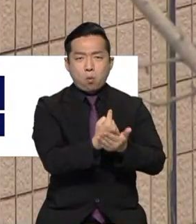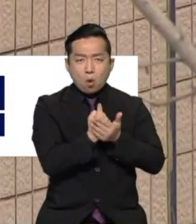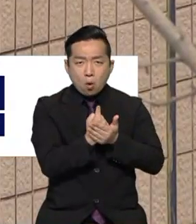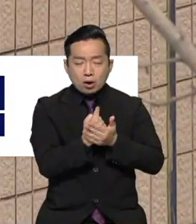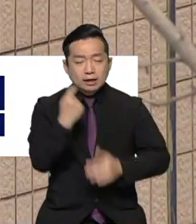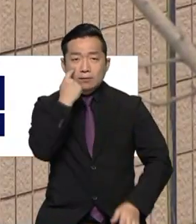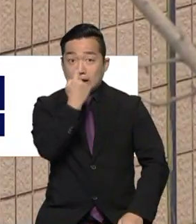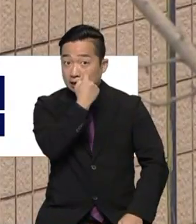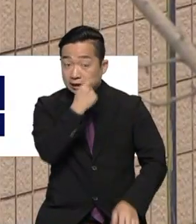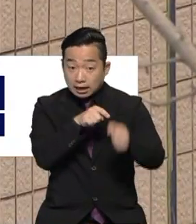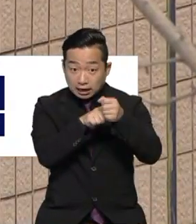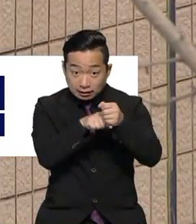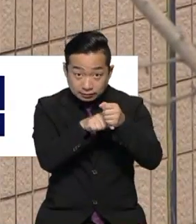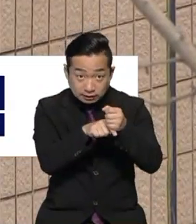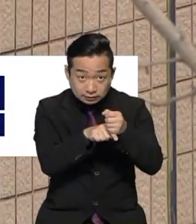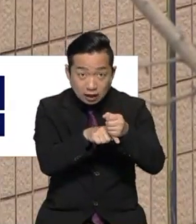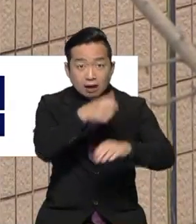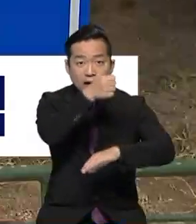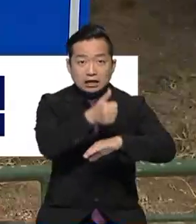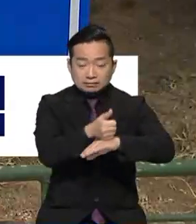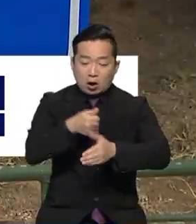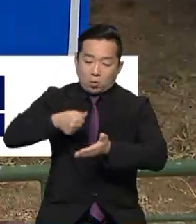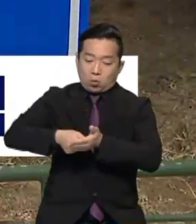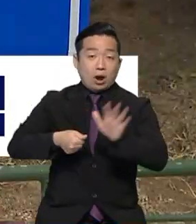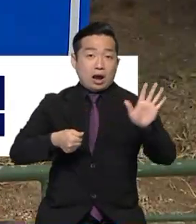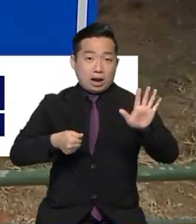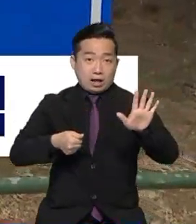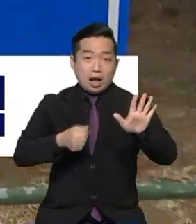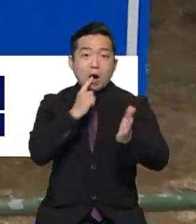착수하고 주심 감사위원의 최종 결재 없이 감사보고서를 위법하게 공개했다고